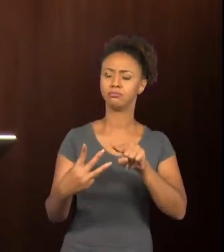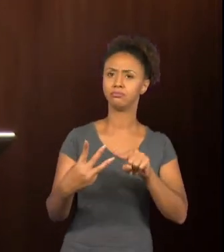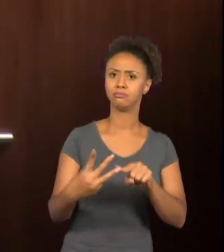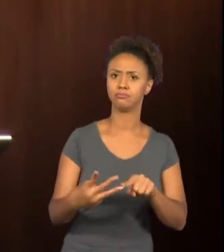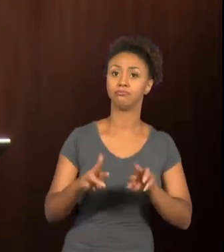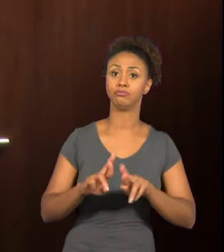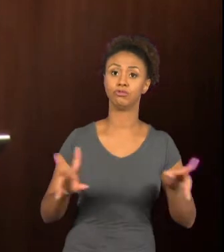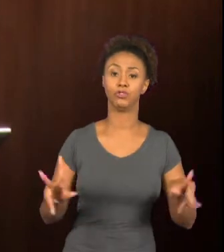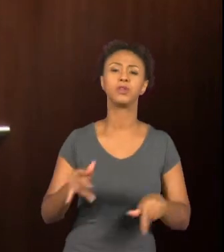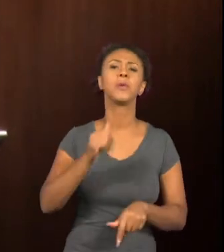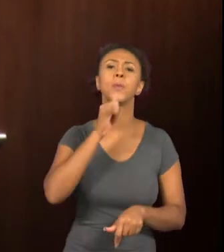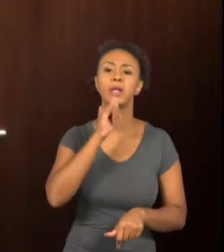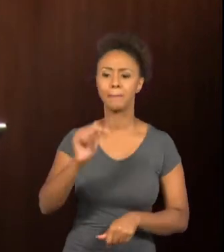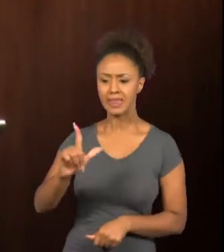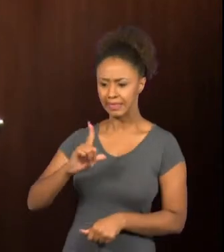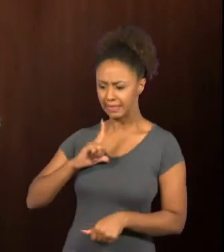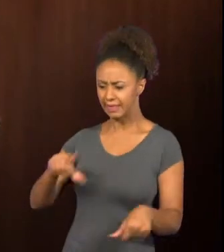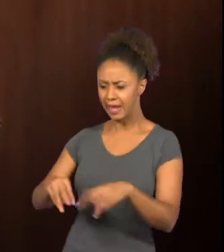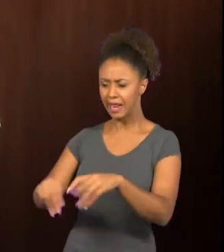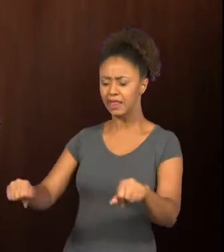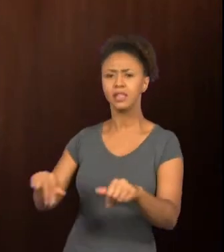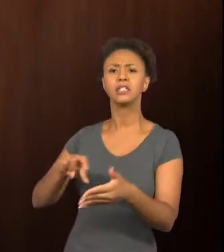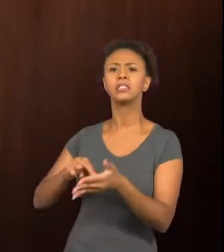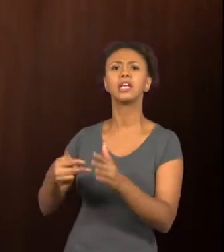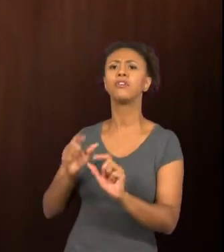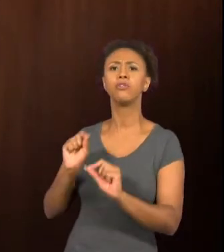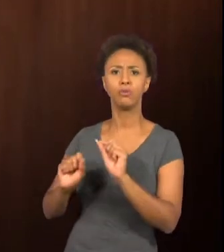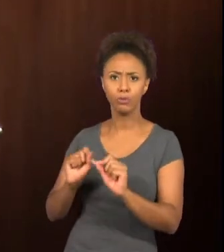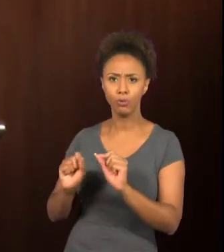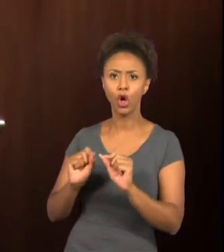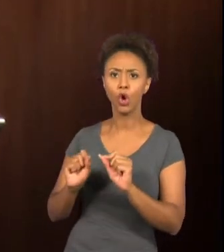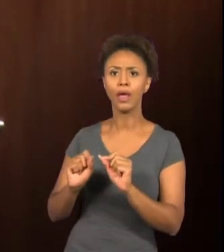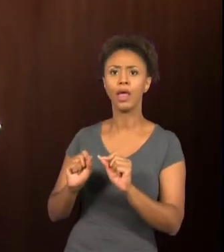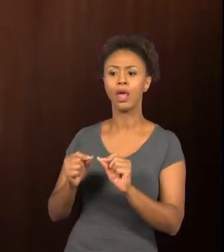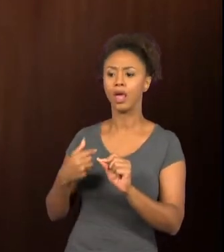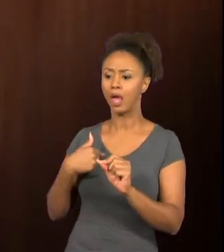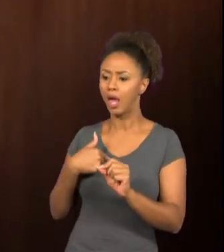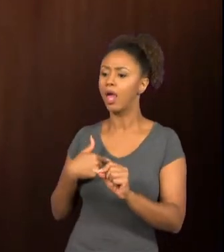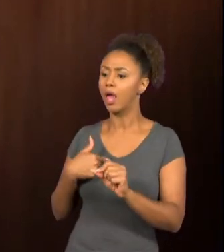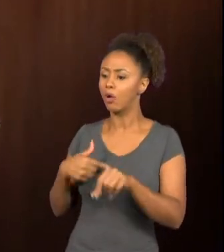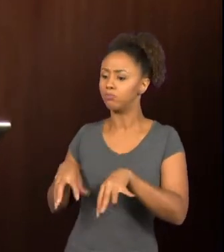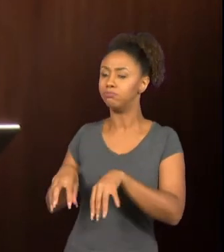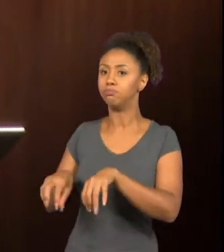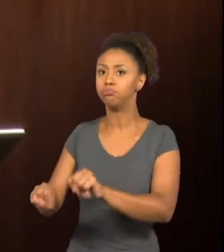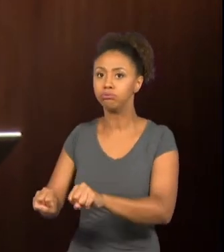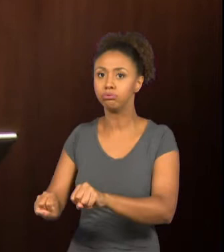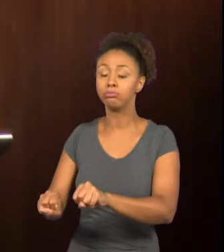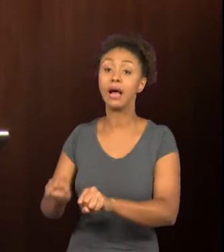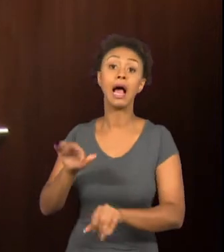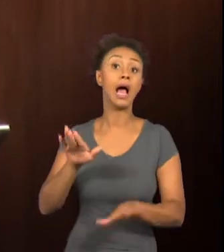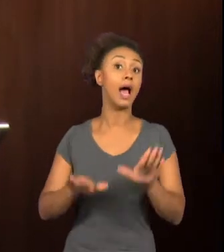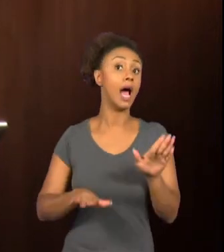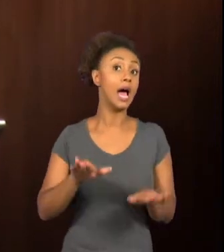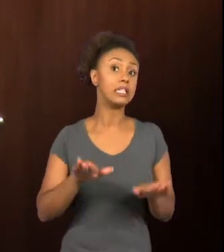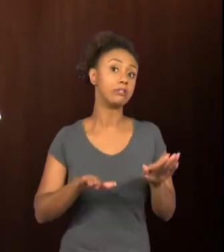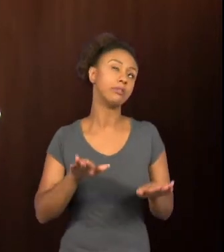TERRA, E ISSO NÃO NECESSARIAMENTE CORRESPONDE, NA MAIORIA DAS VEZES, NEM CORRESPONDE, DE FATO, A